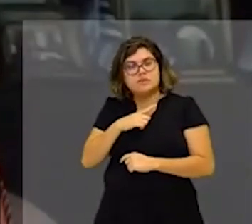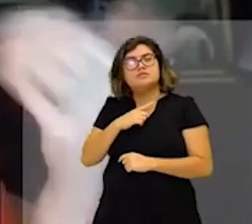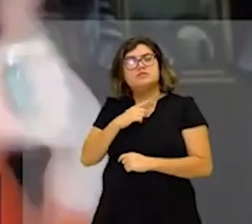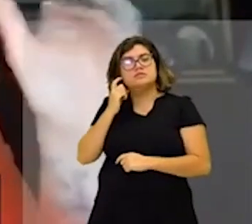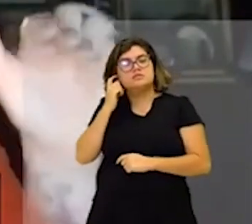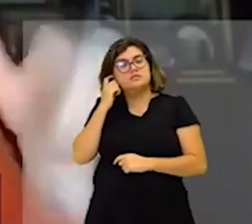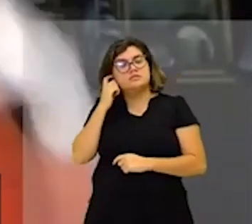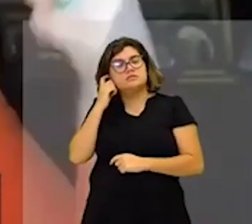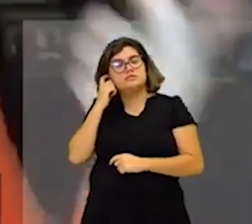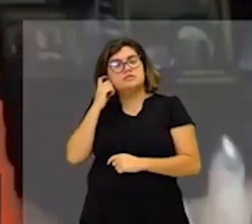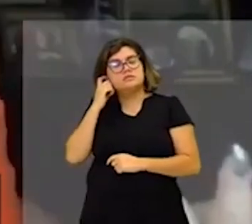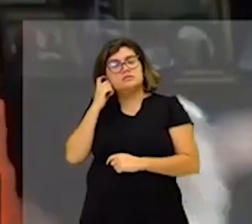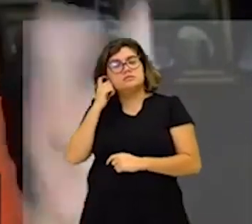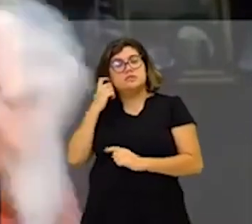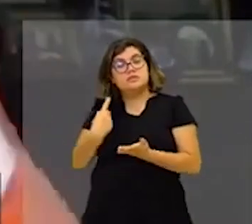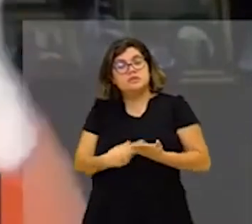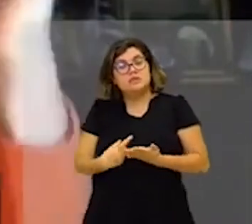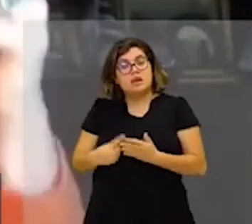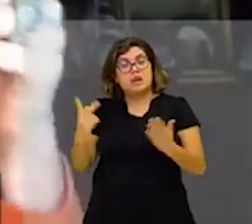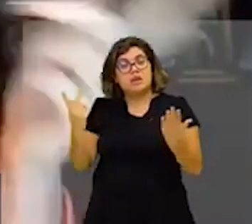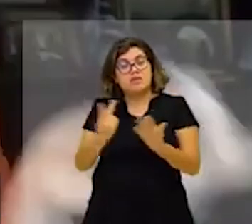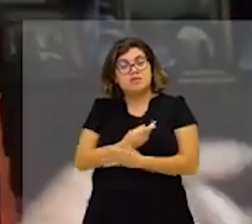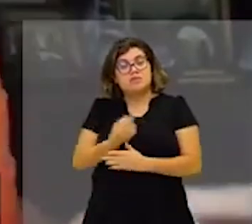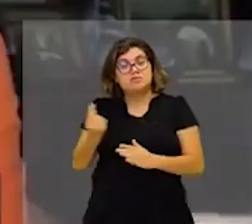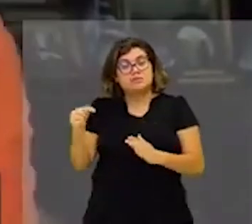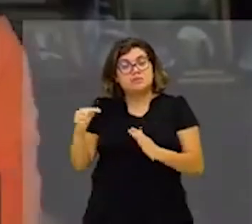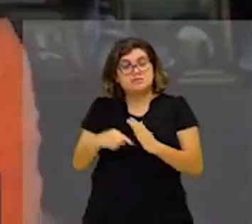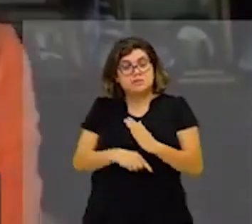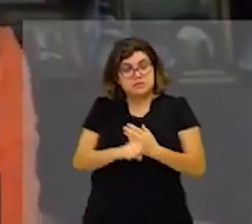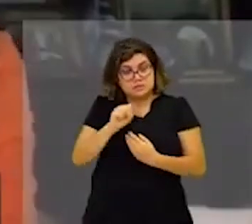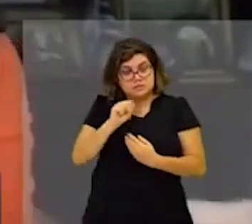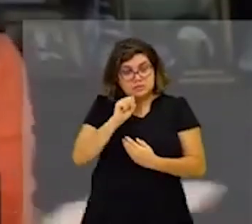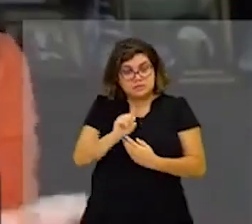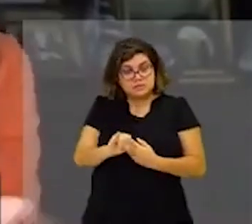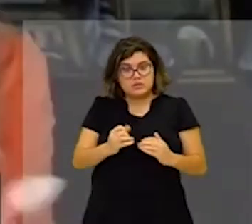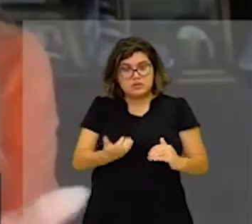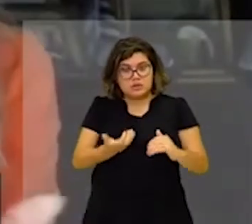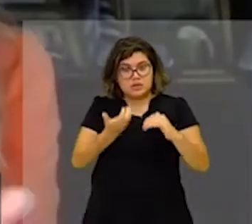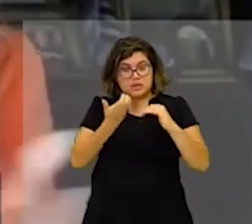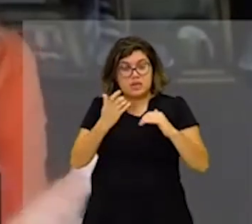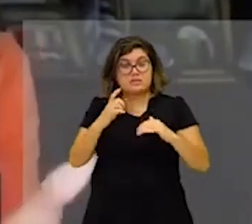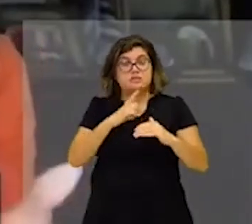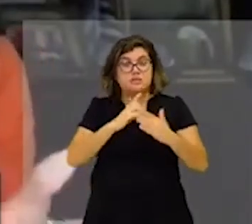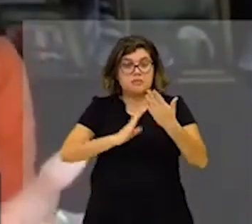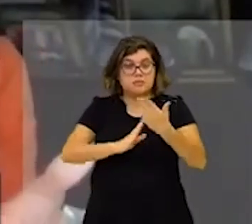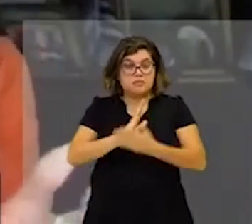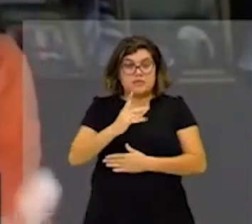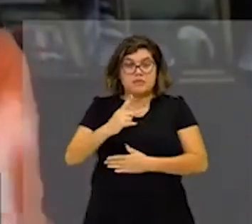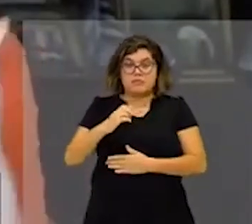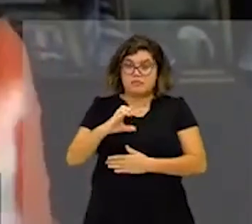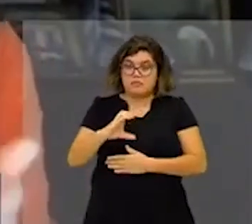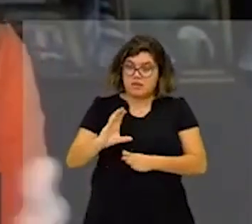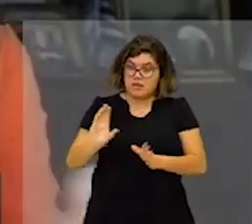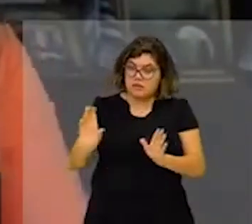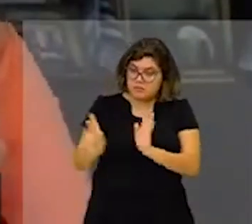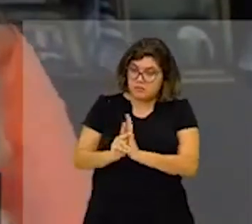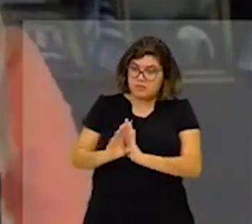ocorreria Ainda mais se caso o congresso tivesse aprovada a PEC destinada a adoção